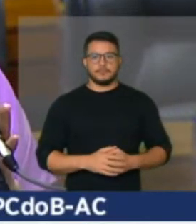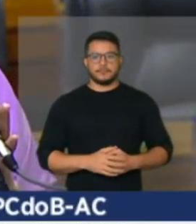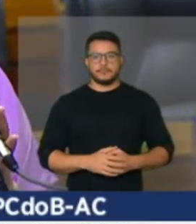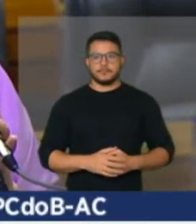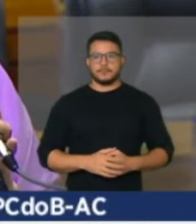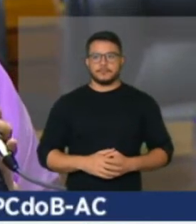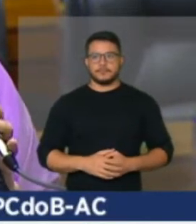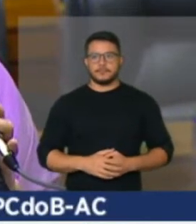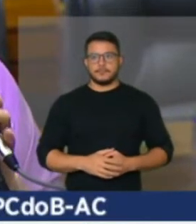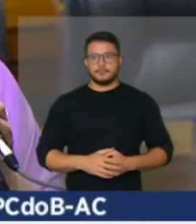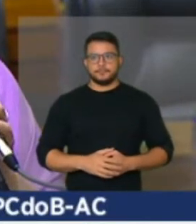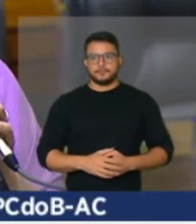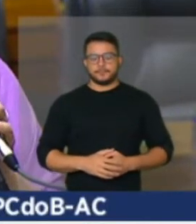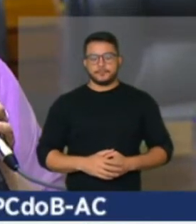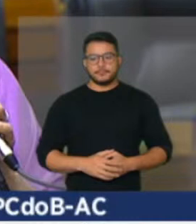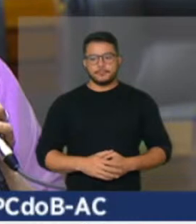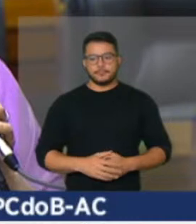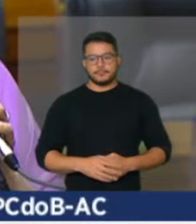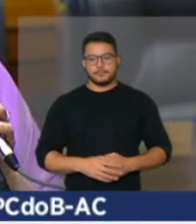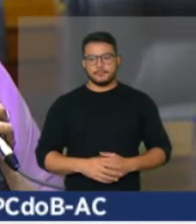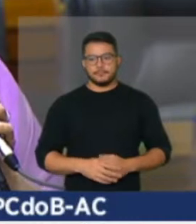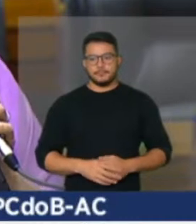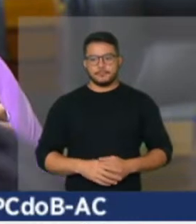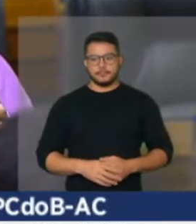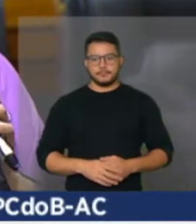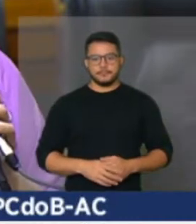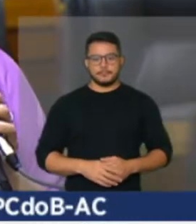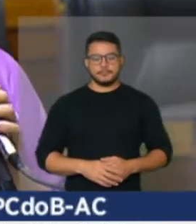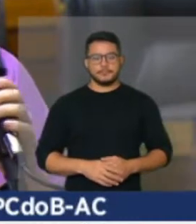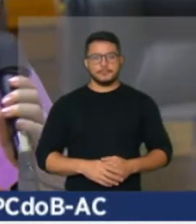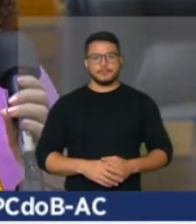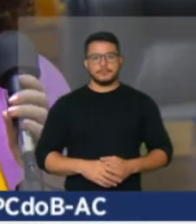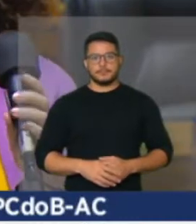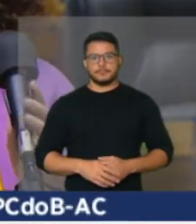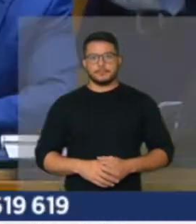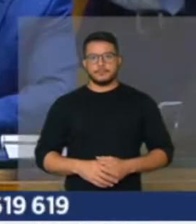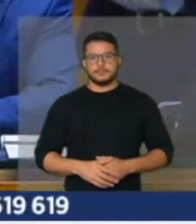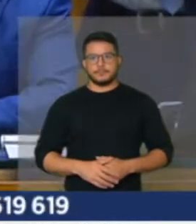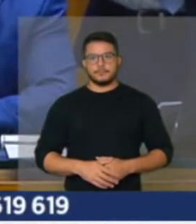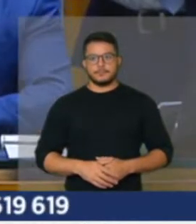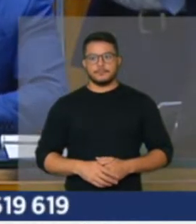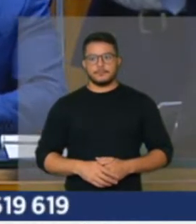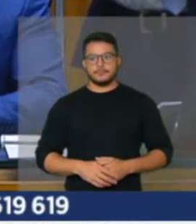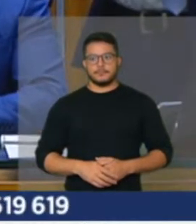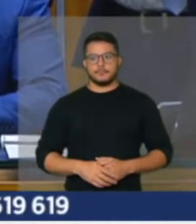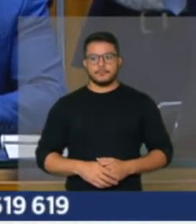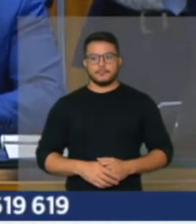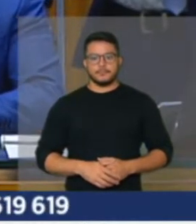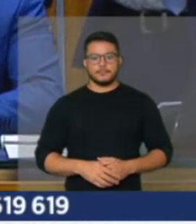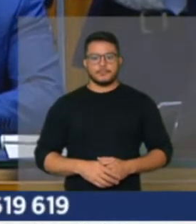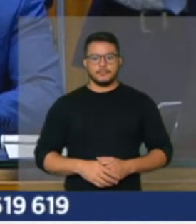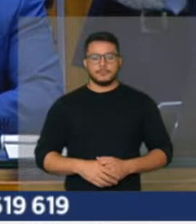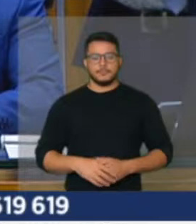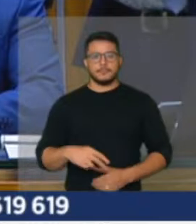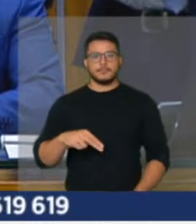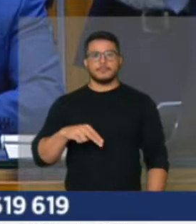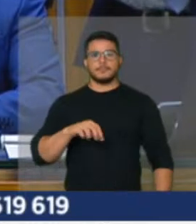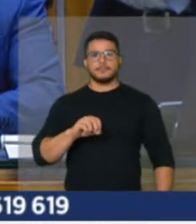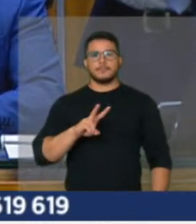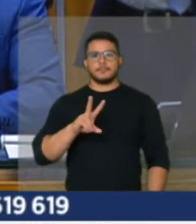MOMENTO DE PANDEMIA, MUITO OBRIGADA. [DEPUTADO]: NOVO, PRESIDENTE. [PRESIDENTE]: NOVO. -- [DEPUTADO]: PRESIDENTE O NOVO ENTENDE QUE HÁ ARGUMENTOS ALINHADOS COM OS NOSSOS VALORES E PRINCÍPIOS TANTO PARA A VOTAR